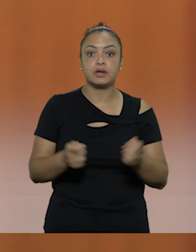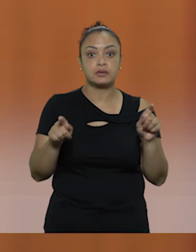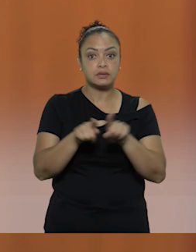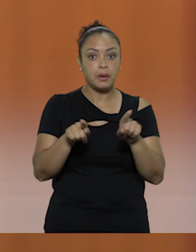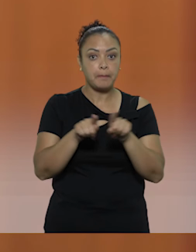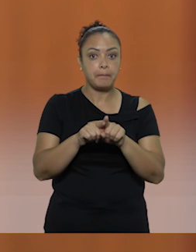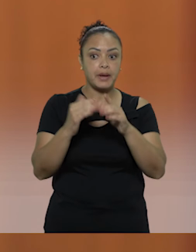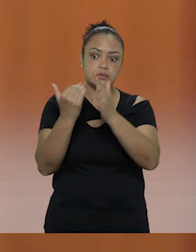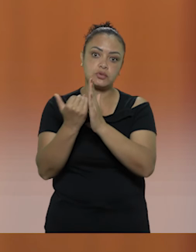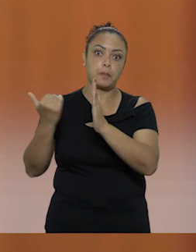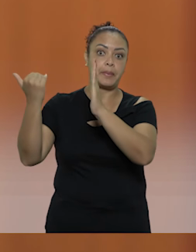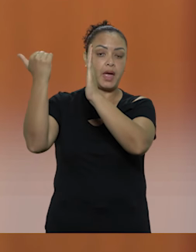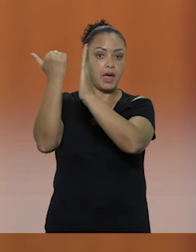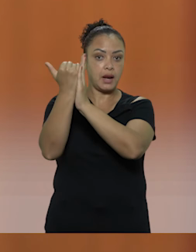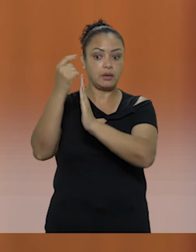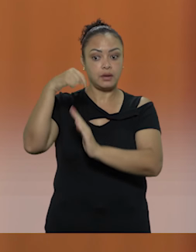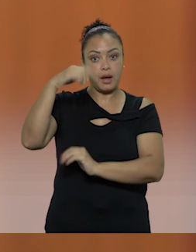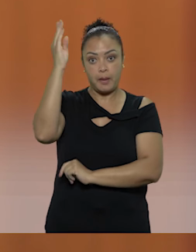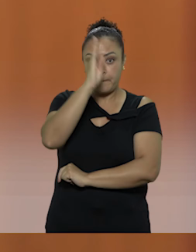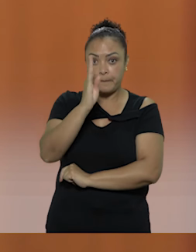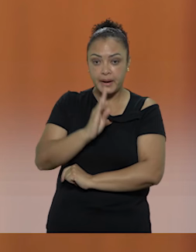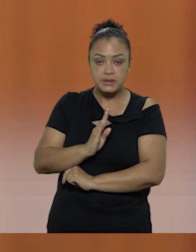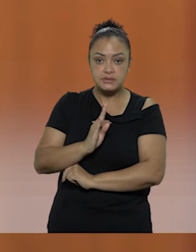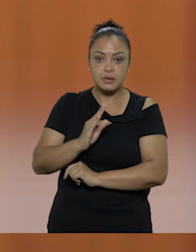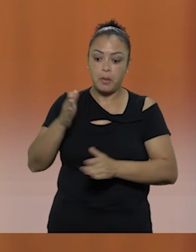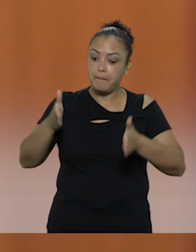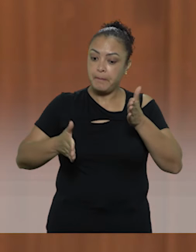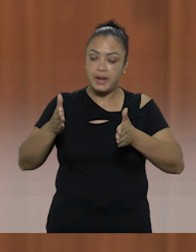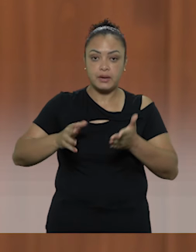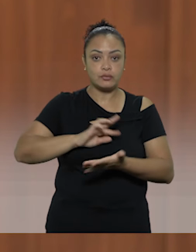índices de ações do mercado brasileiro em diversos períodos.